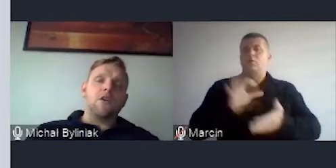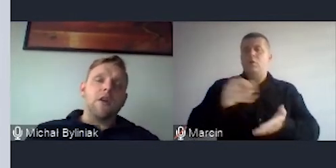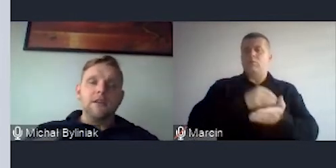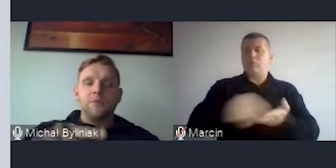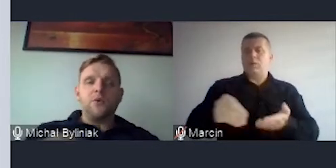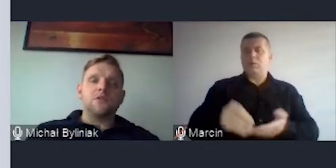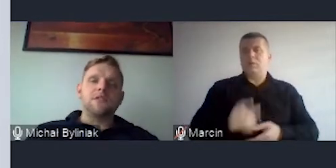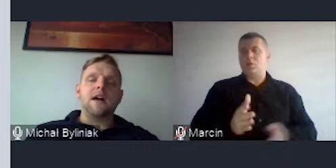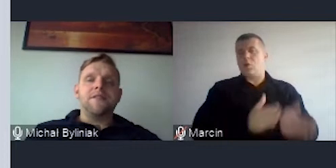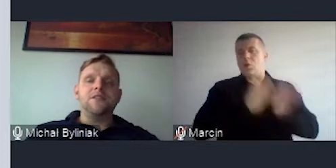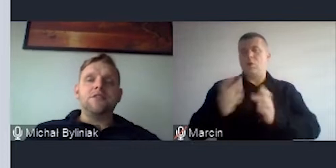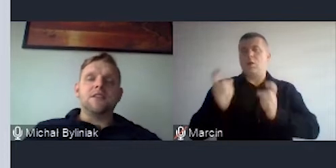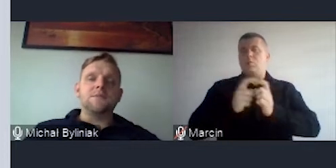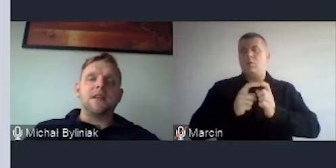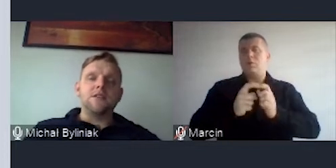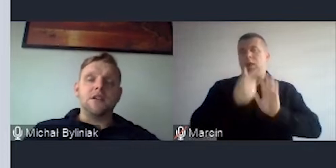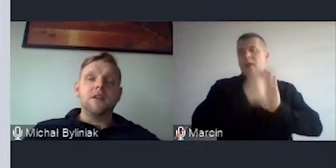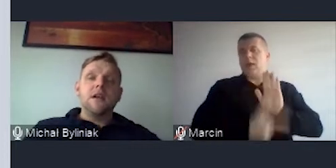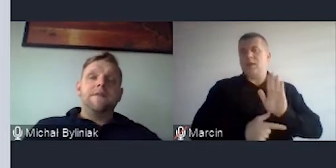To kolejny punkt na liście na tym slajdzie.